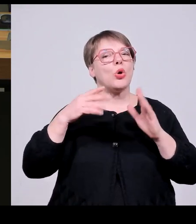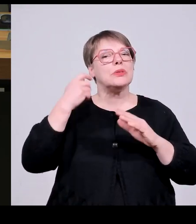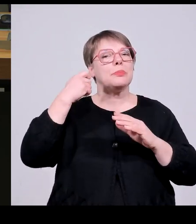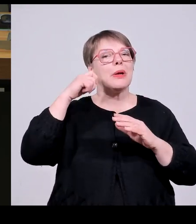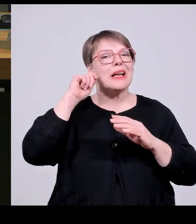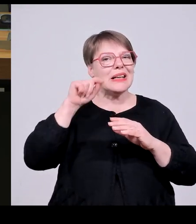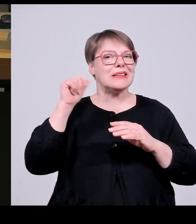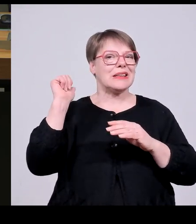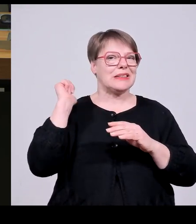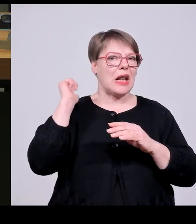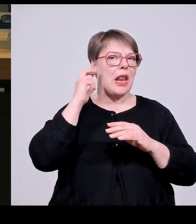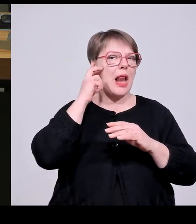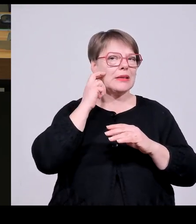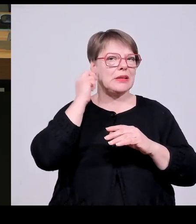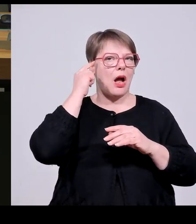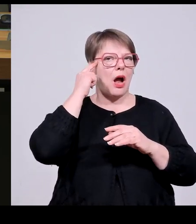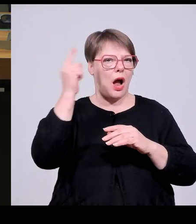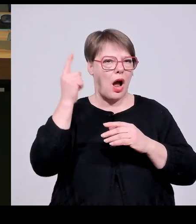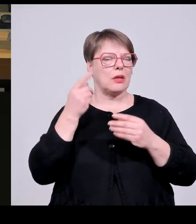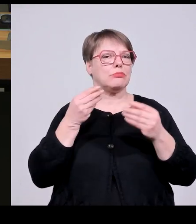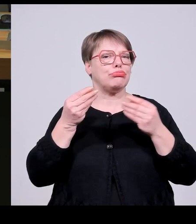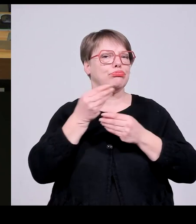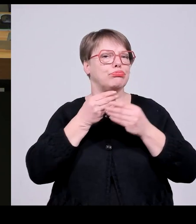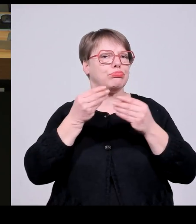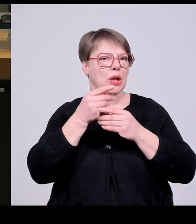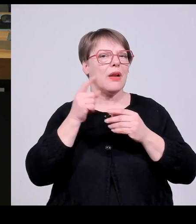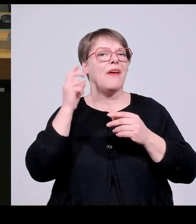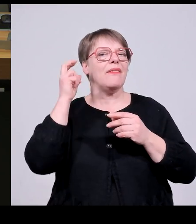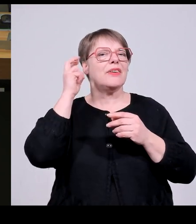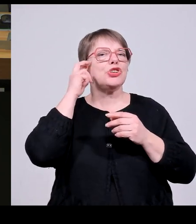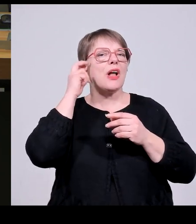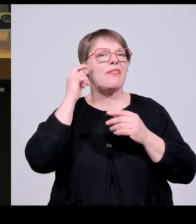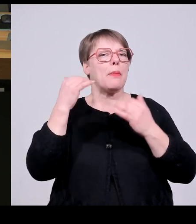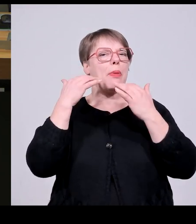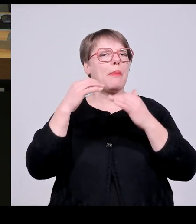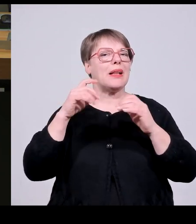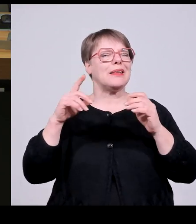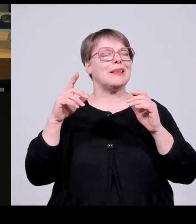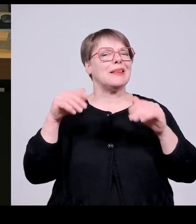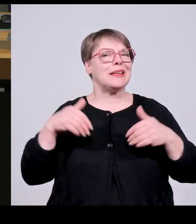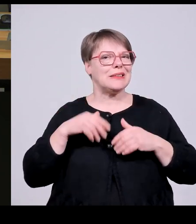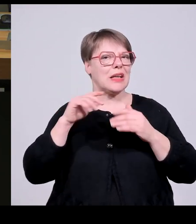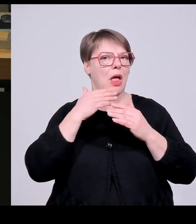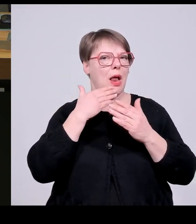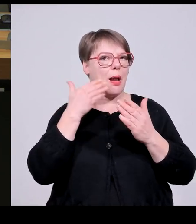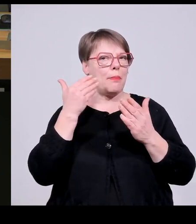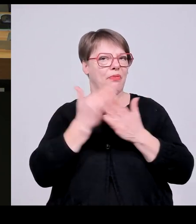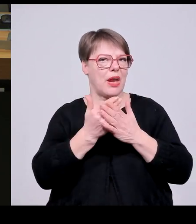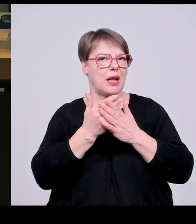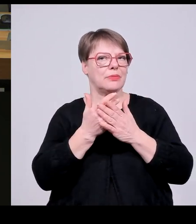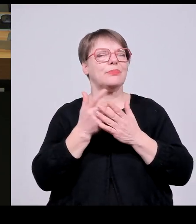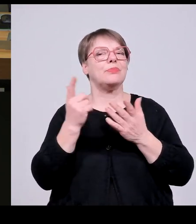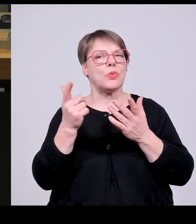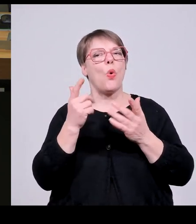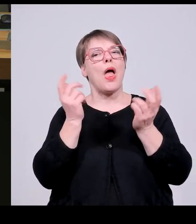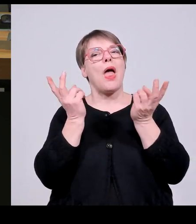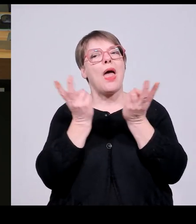vorlegen, ein Angebot, an alle demokratischen Fraktionen des Hauses mit uns gemeinsam die Regelungslücke, die allein für den Fall der